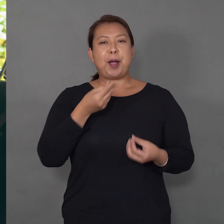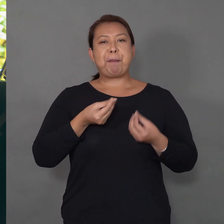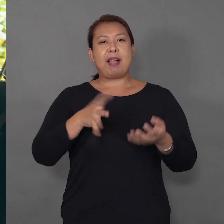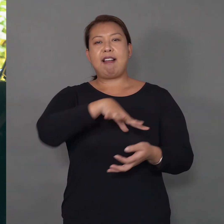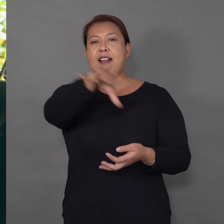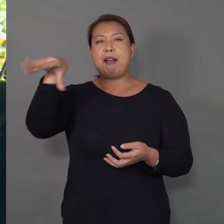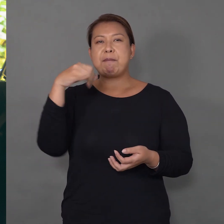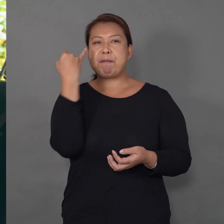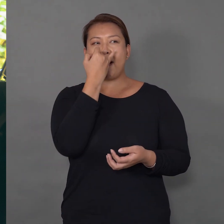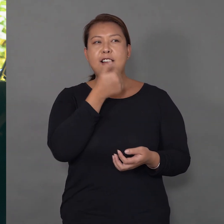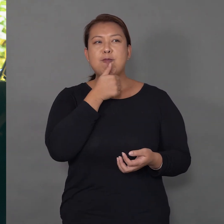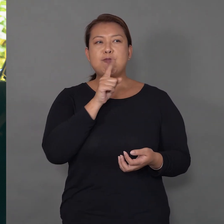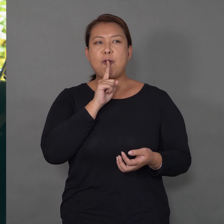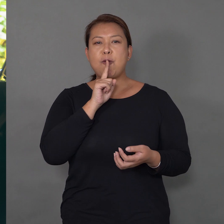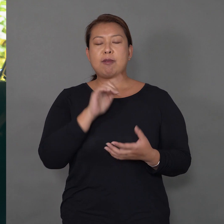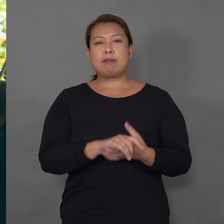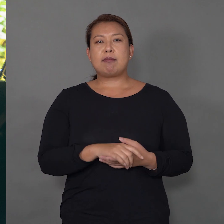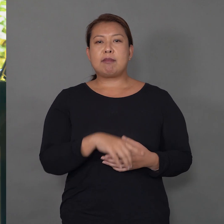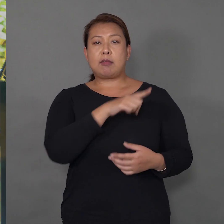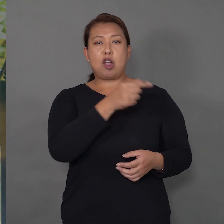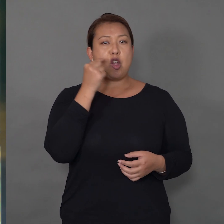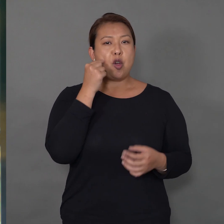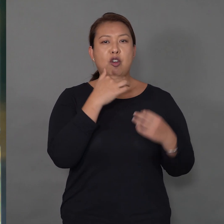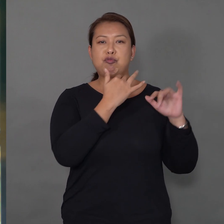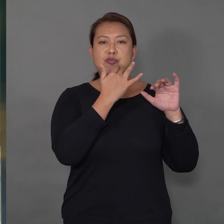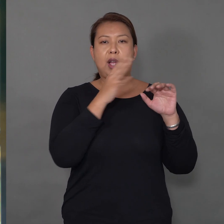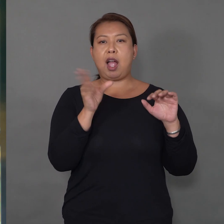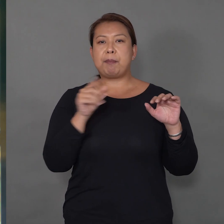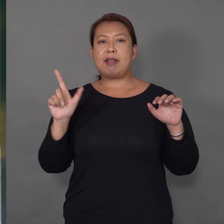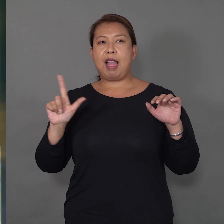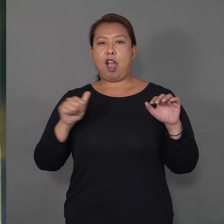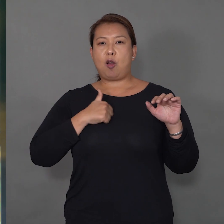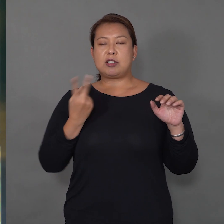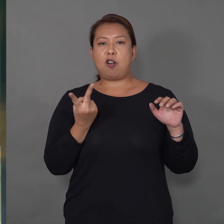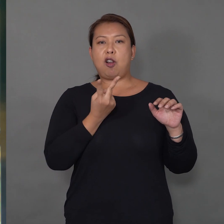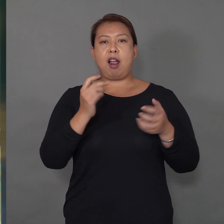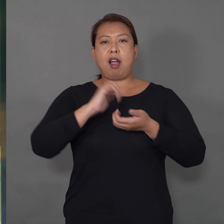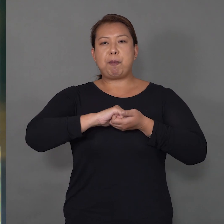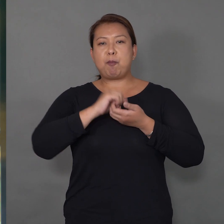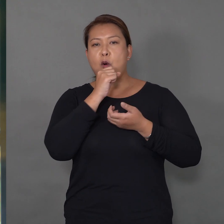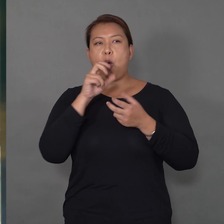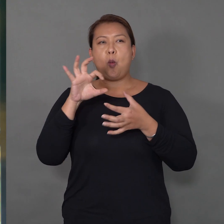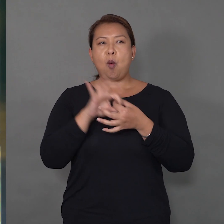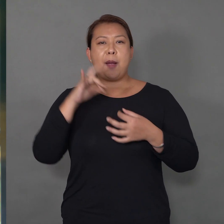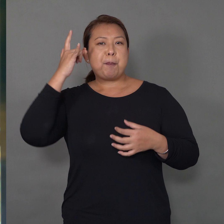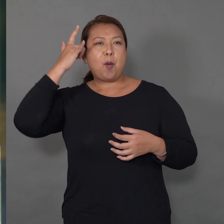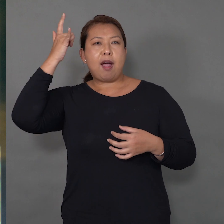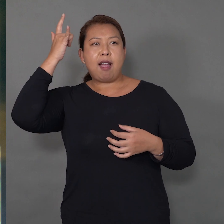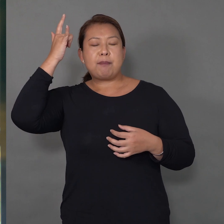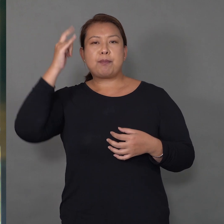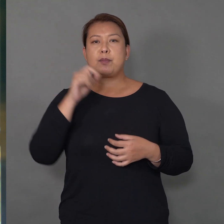天下間所有失明人的父母 凱恩又會與賴允琪合唱〈幻夢之中〉